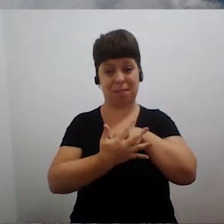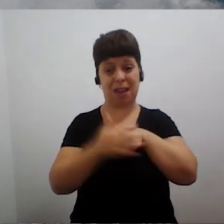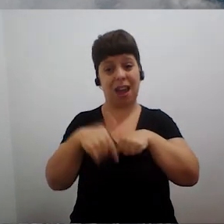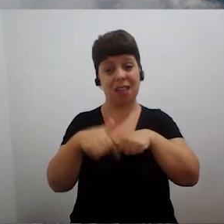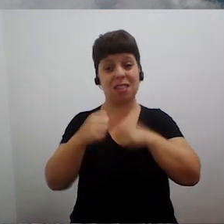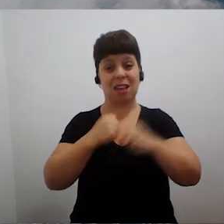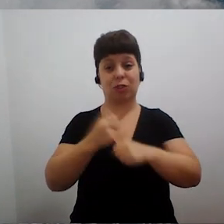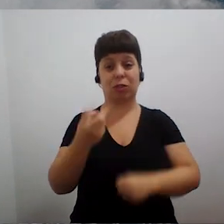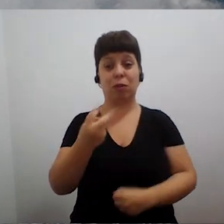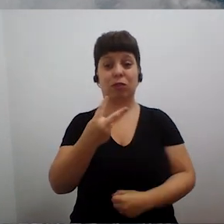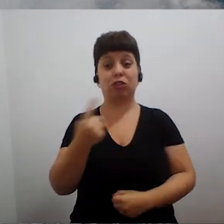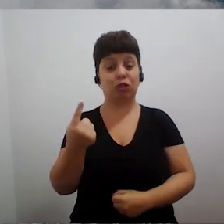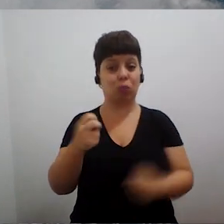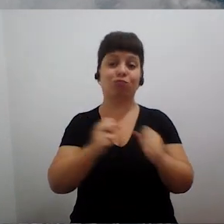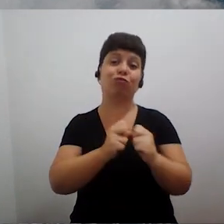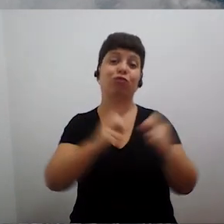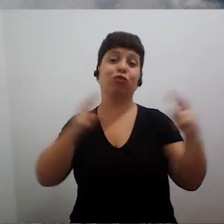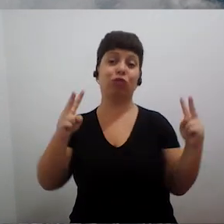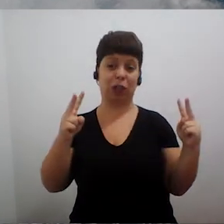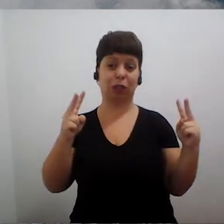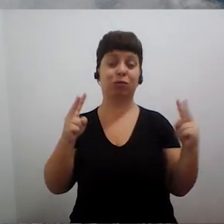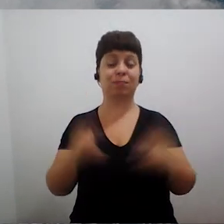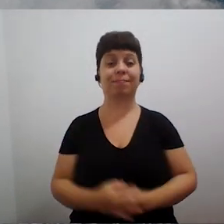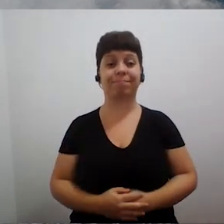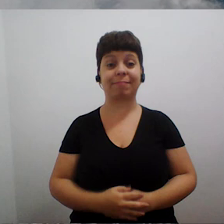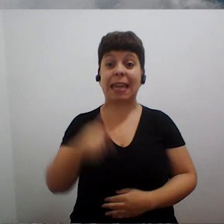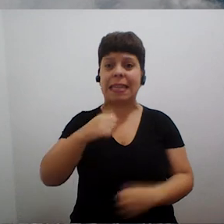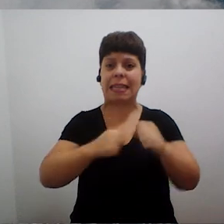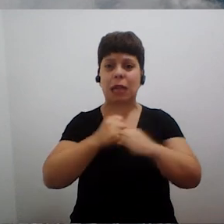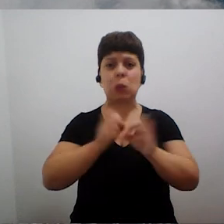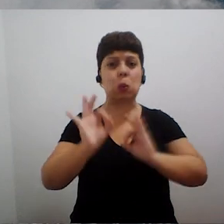totalmente virtual para esse ano programamos uma série de debates